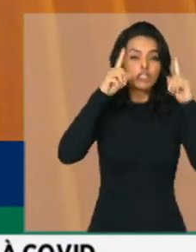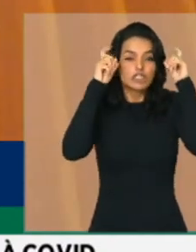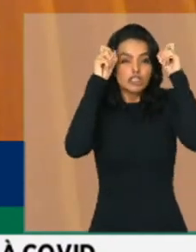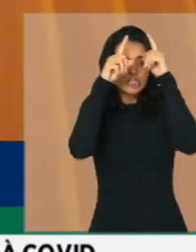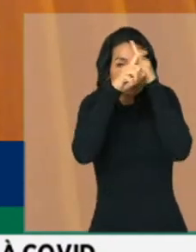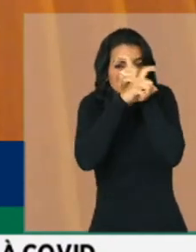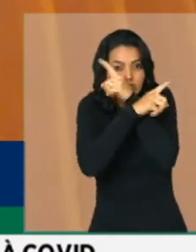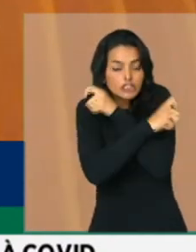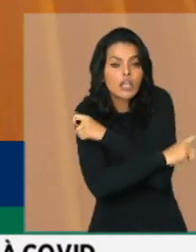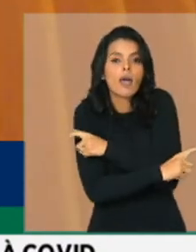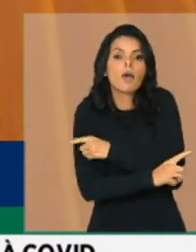GARANTINDO, POR EXEMPLO, UM AUXÍLIO-EMERGENCIAL ADEQUADO